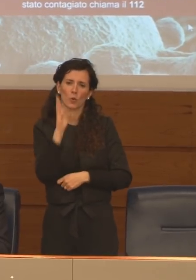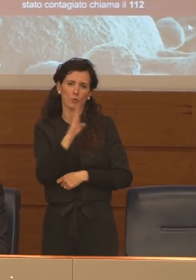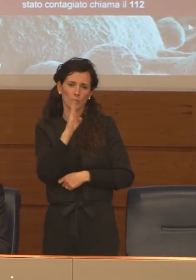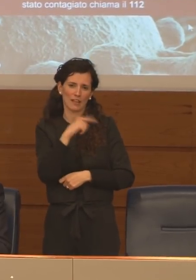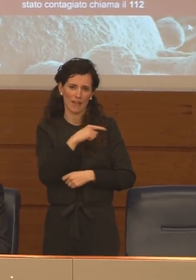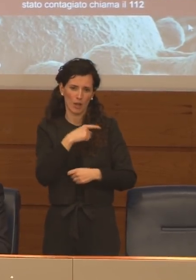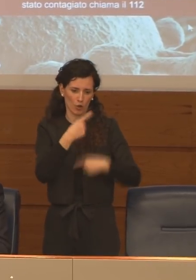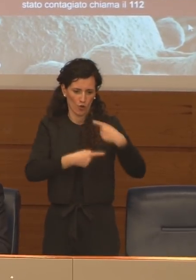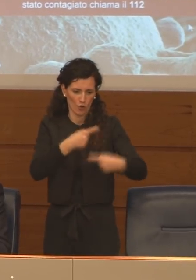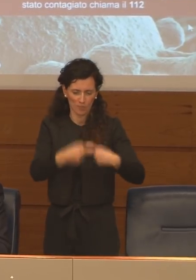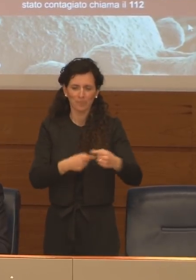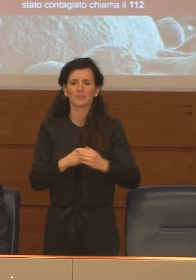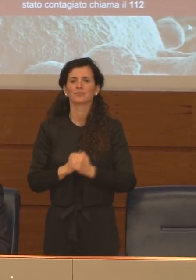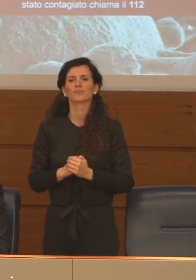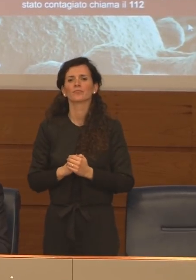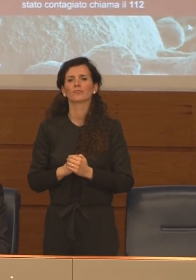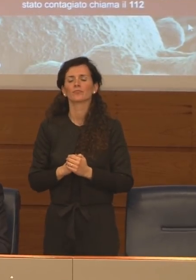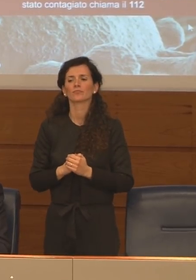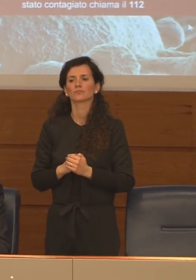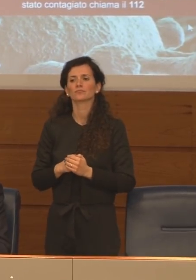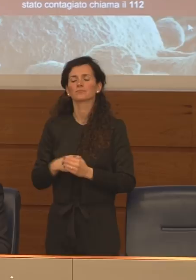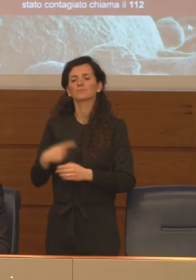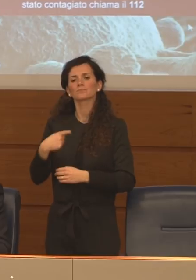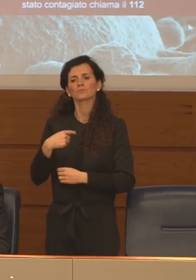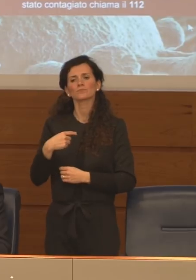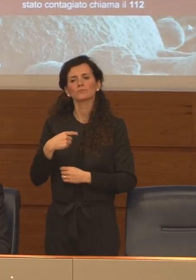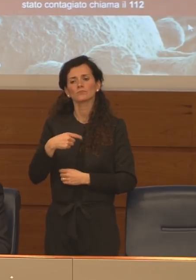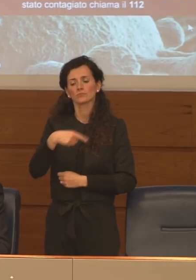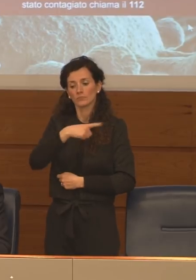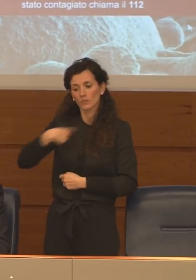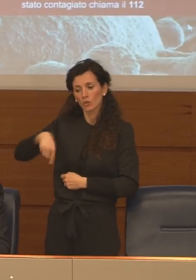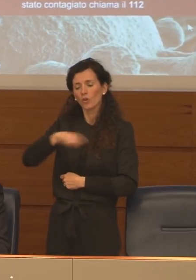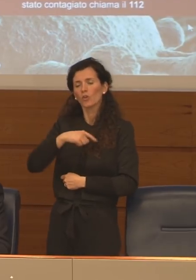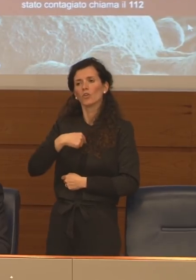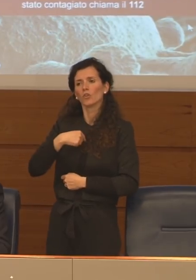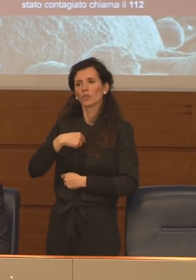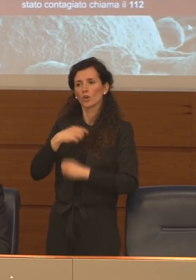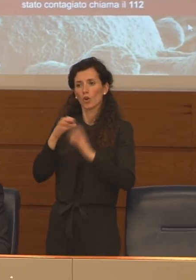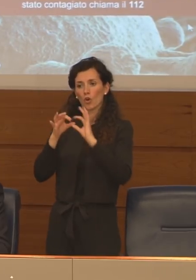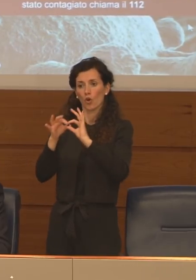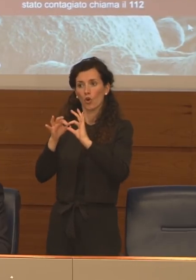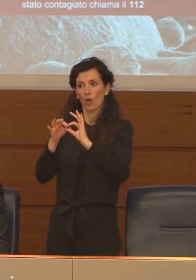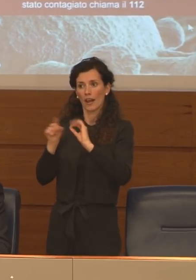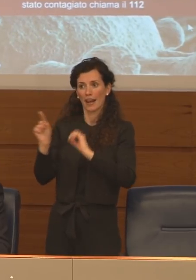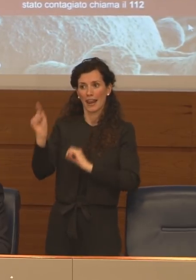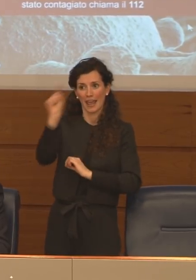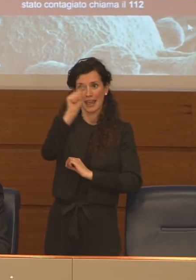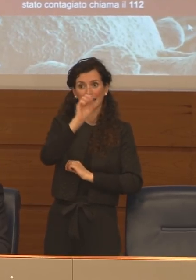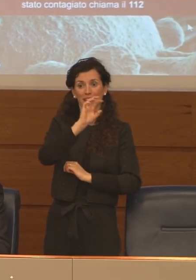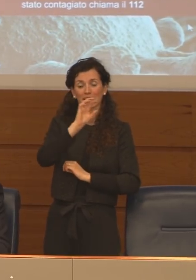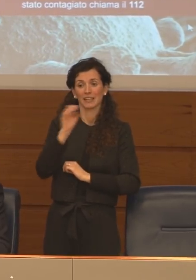quello che ci viene detto dai nostri colleghi delle sanità regionali è